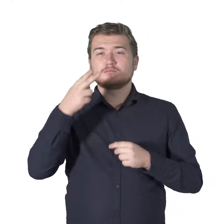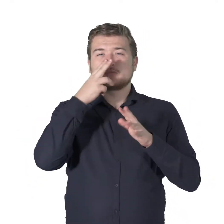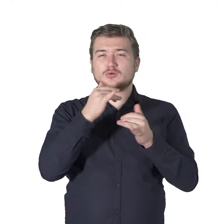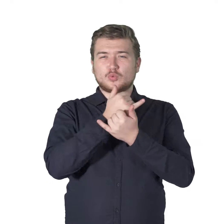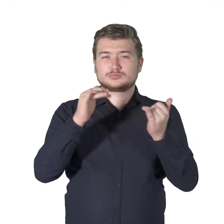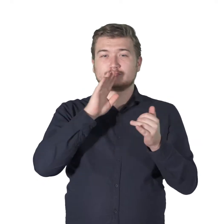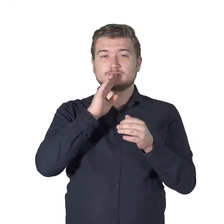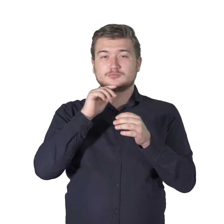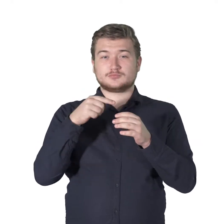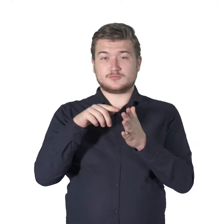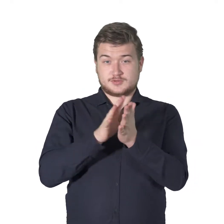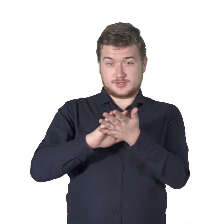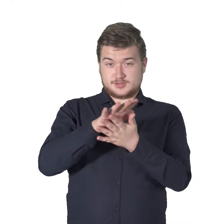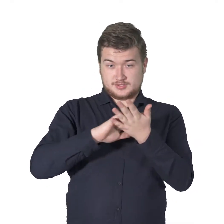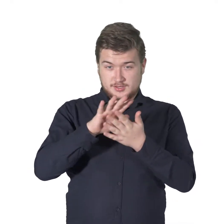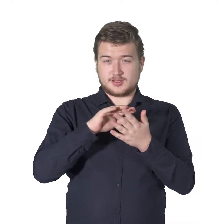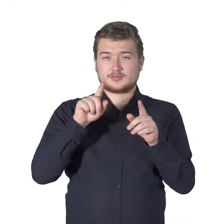Cykl zachęca do refleksji o kontekstualnym charakterze gestów,